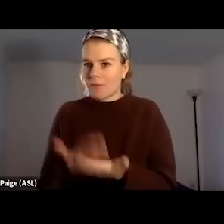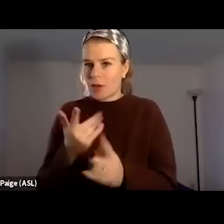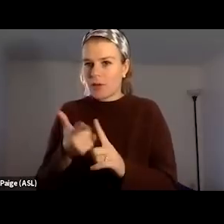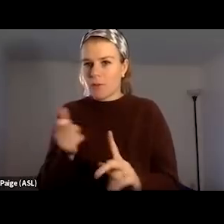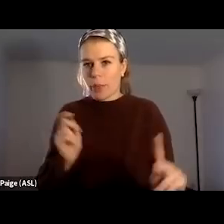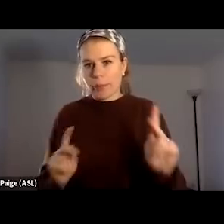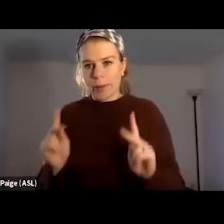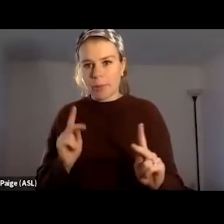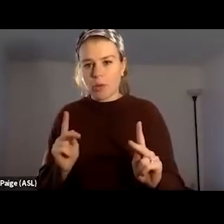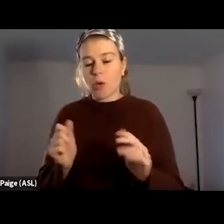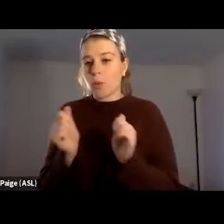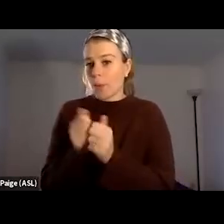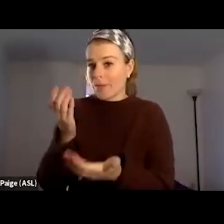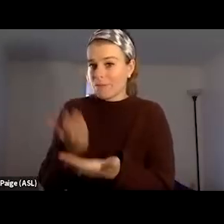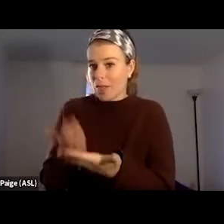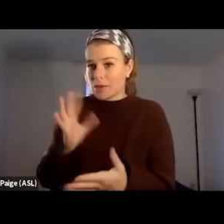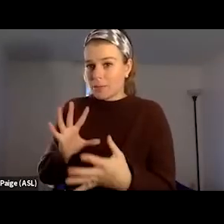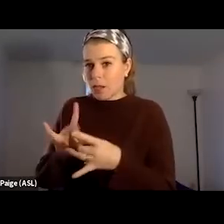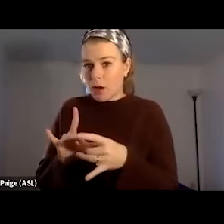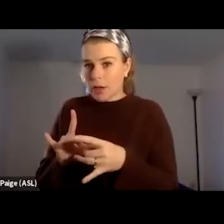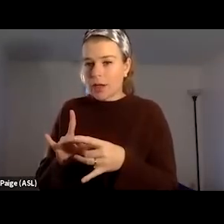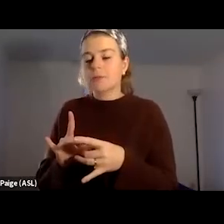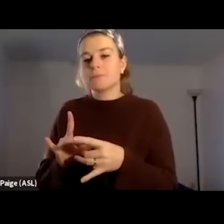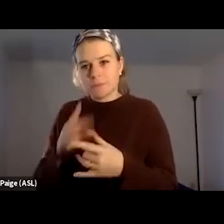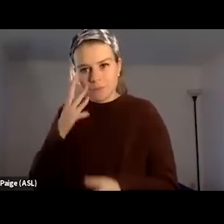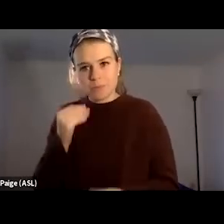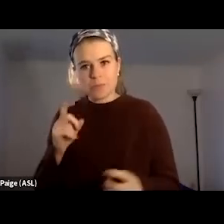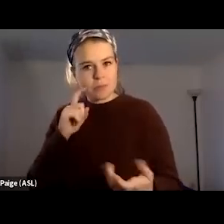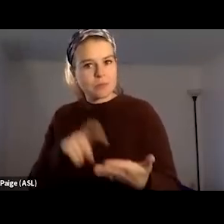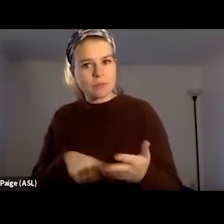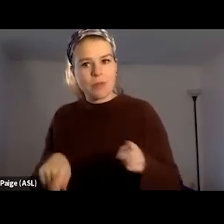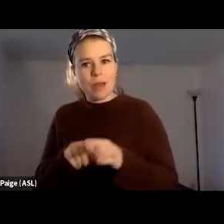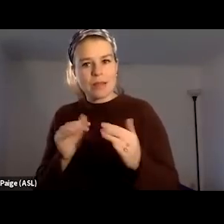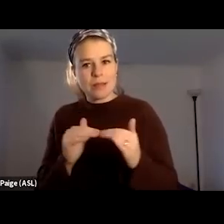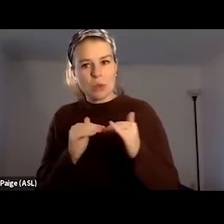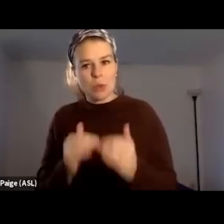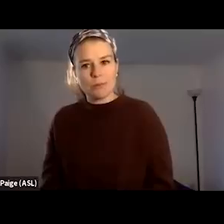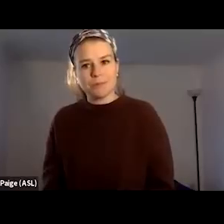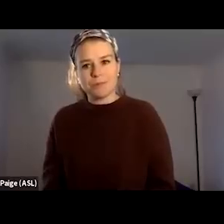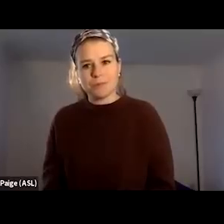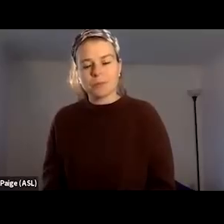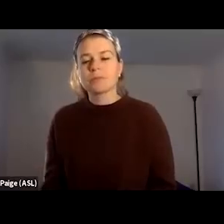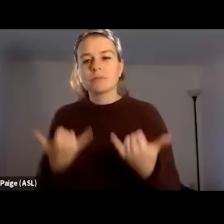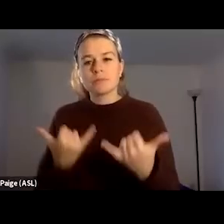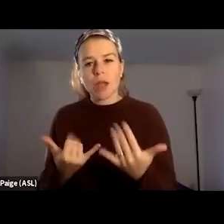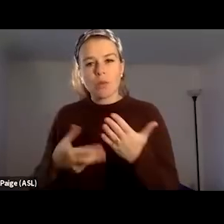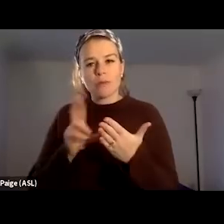y con la pertenencia validada viene el reconocimiento como un igual. Repasemos cada una de las cinco R.